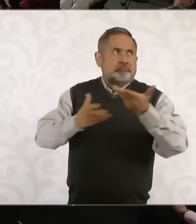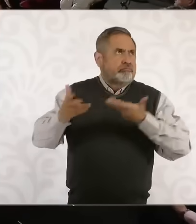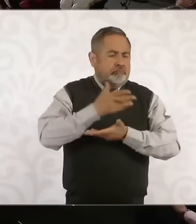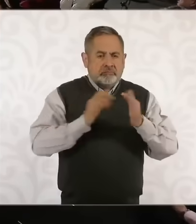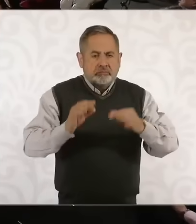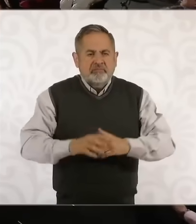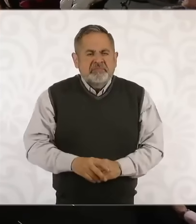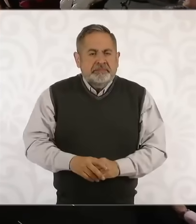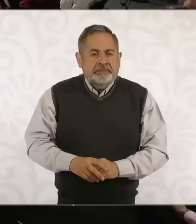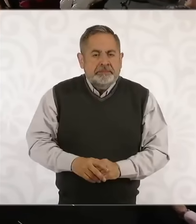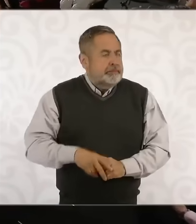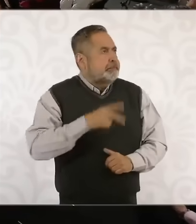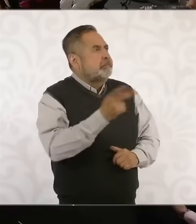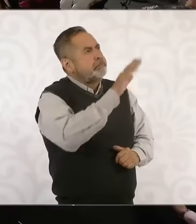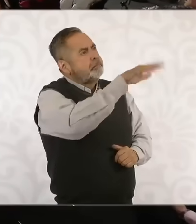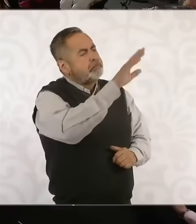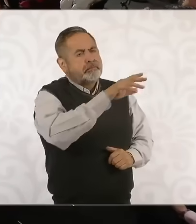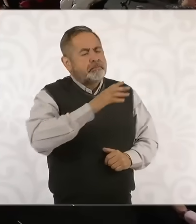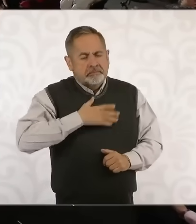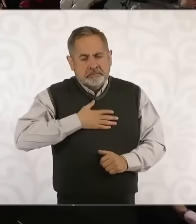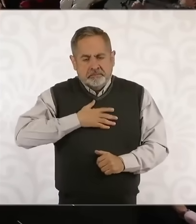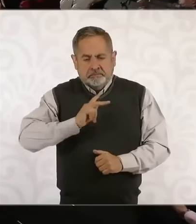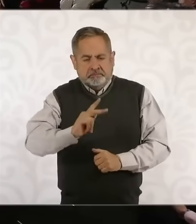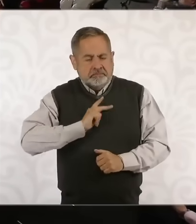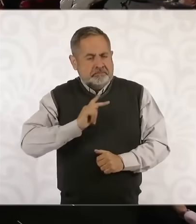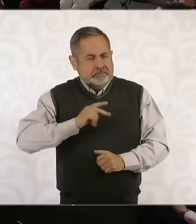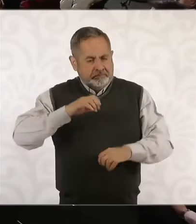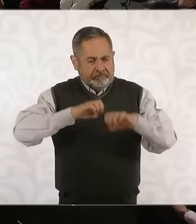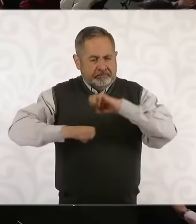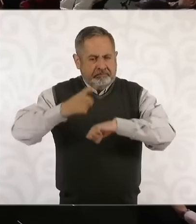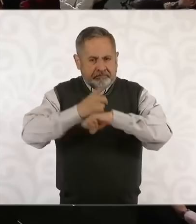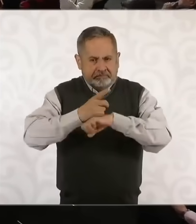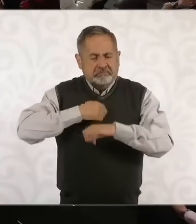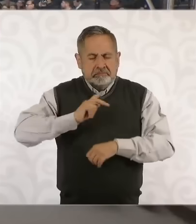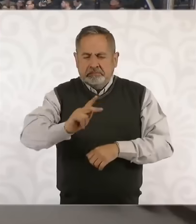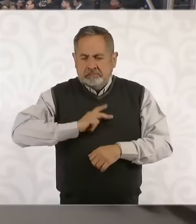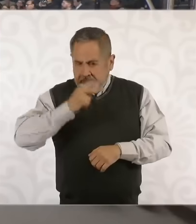la atención a los a los connacionales, ¿deben los representantes diplomáticos tomar medidas